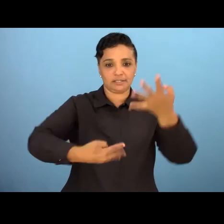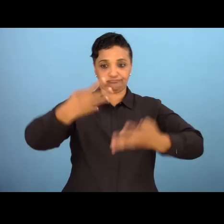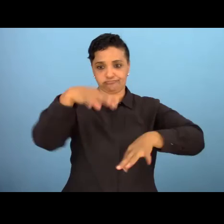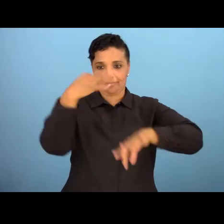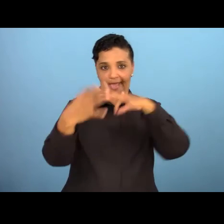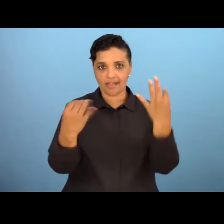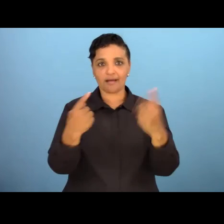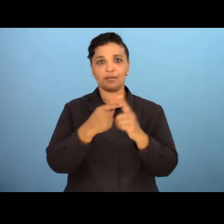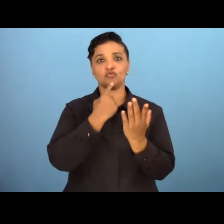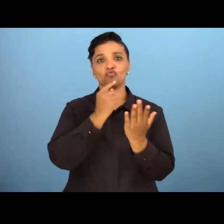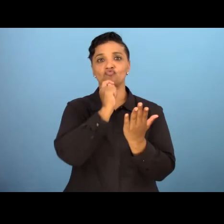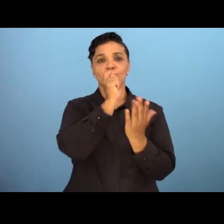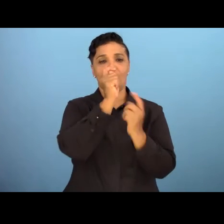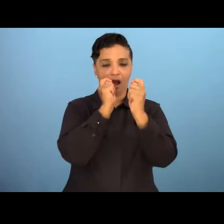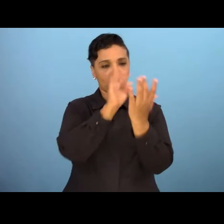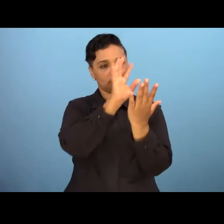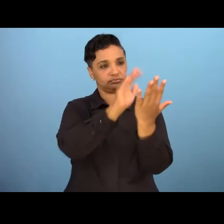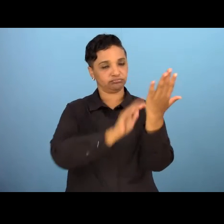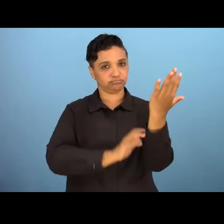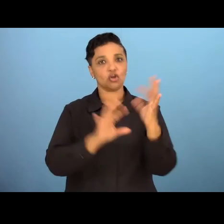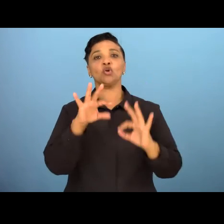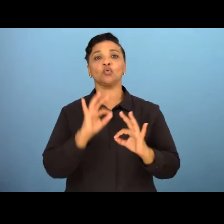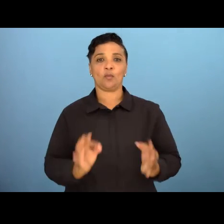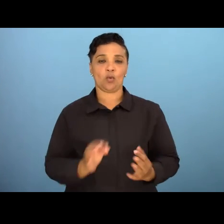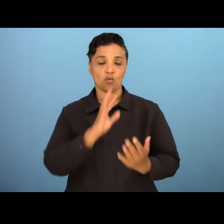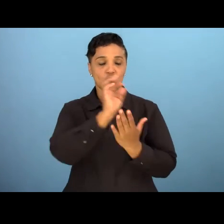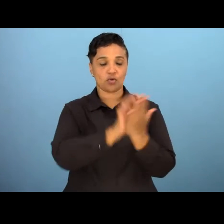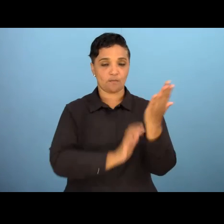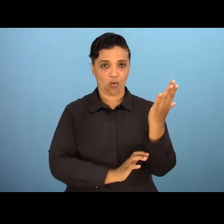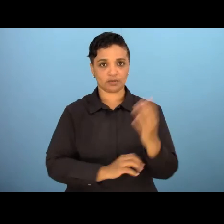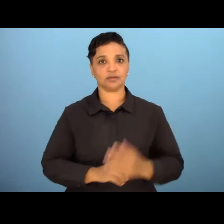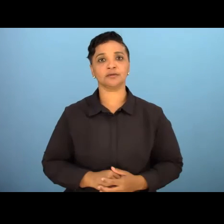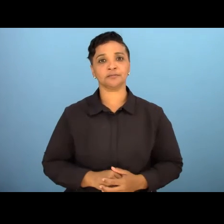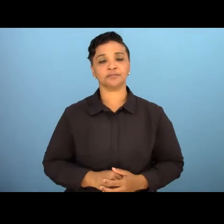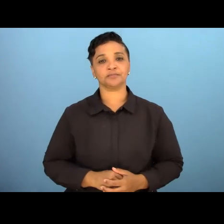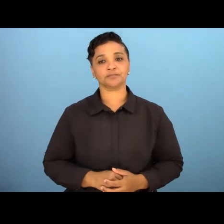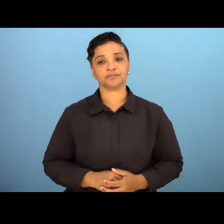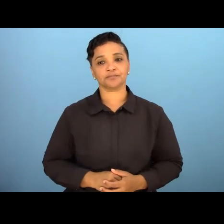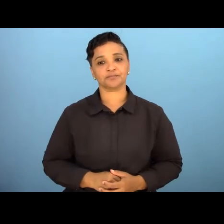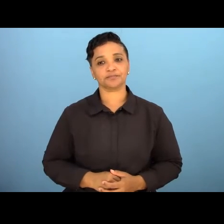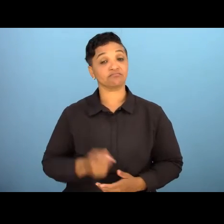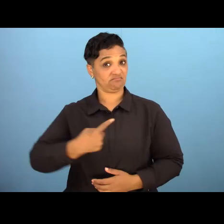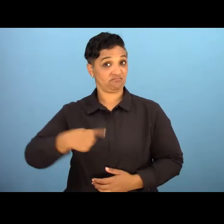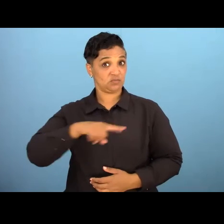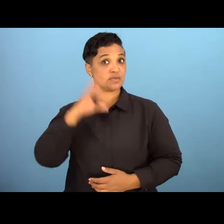Y hemos aprendido a hacer entrevistas a distancia y tomar esa información y analizarla y hacer un informe.